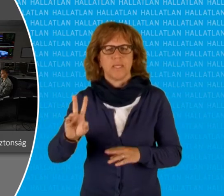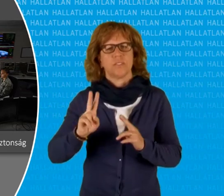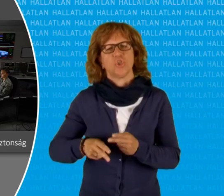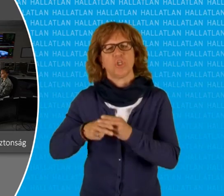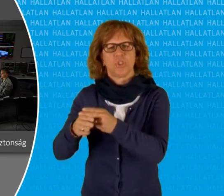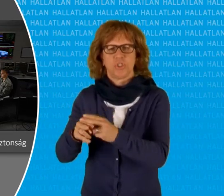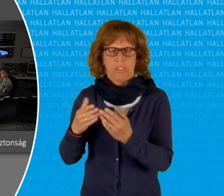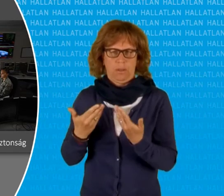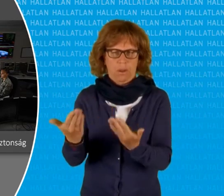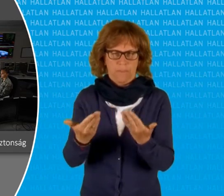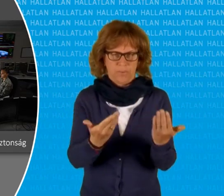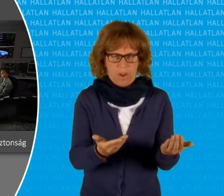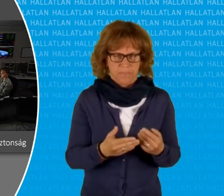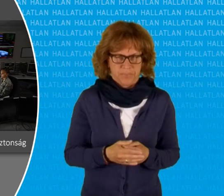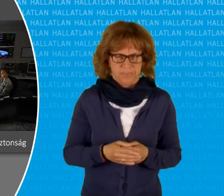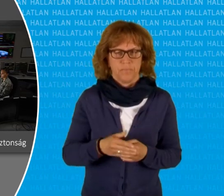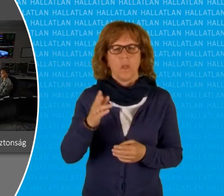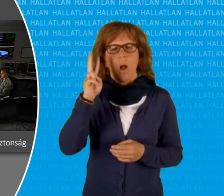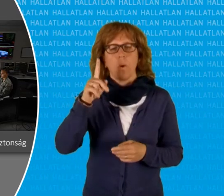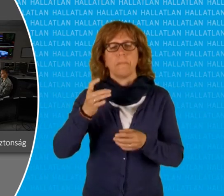amely olyan eszközöket nyújthat az egyes államok számára,